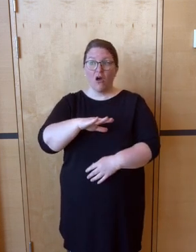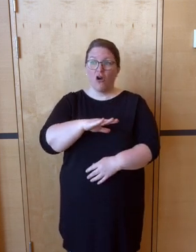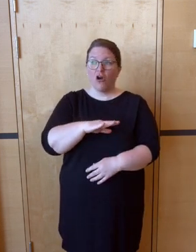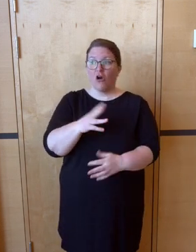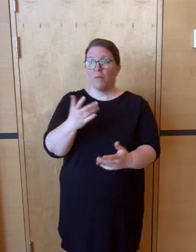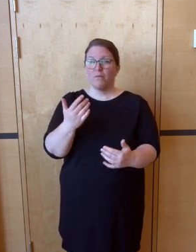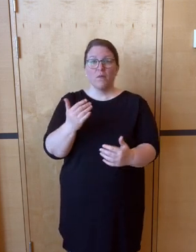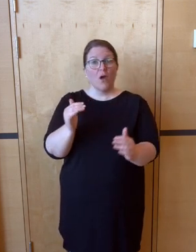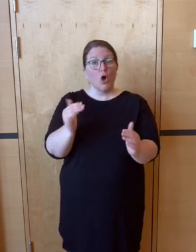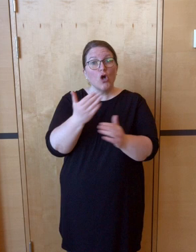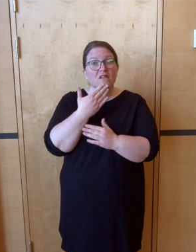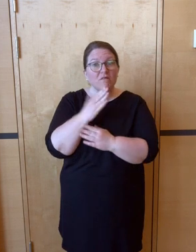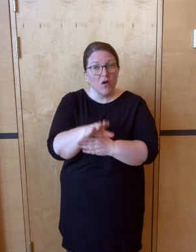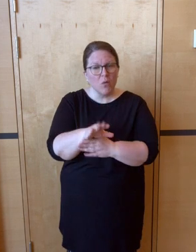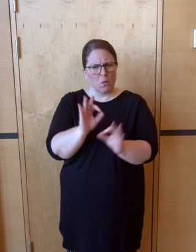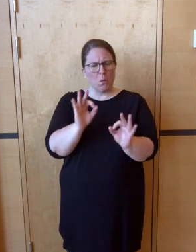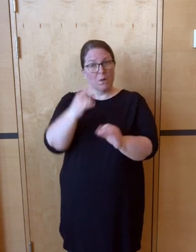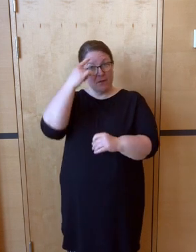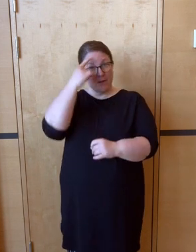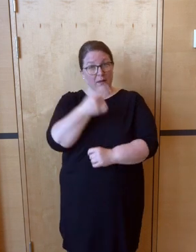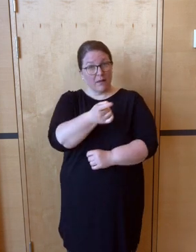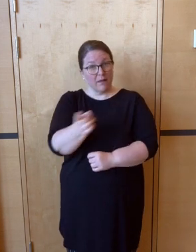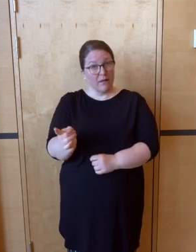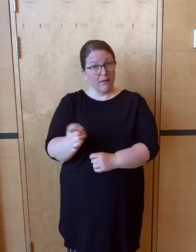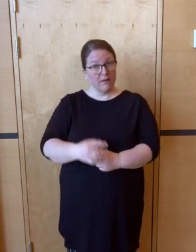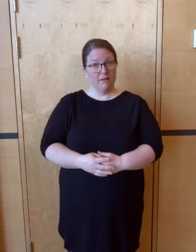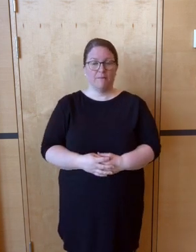Kortsvar hur Fundera Tack